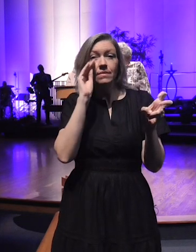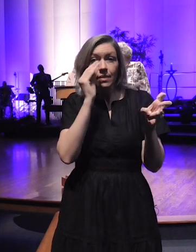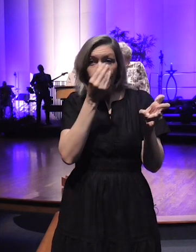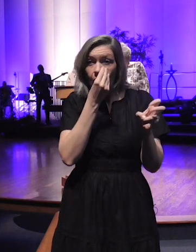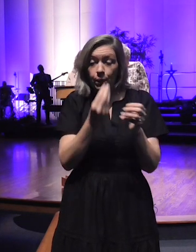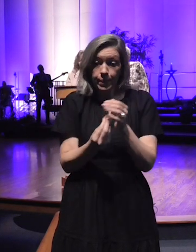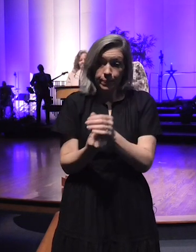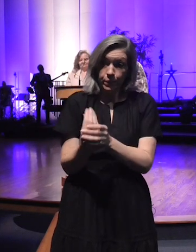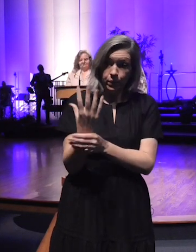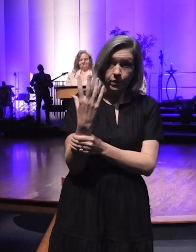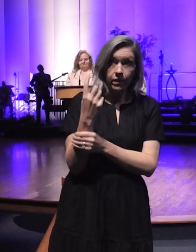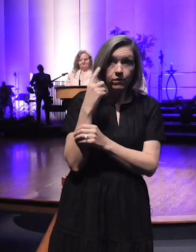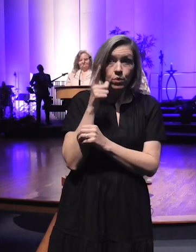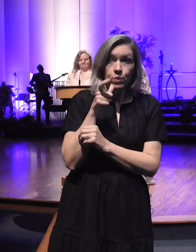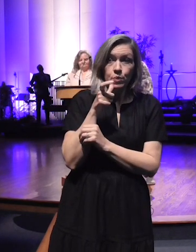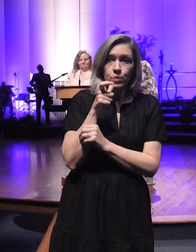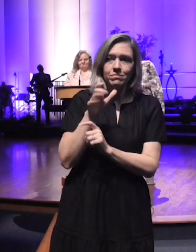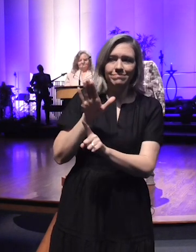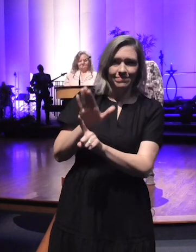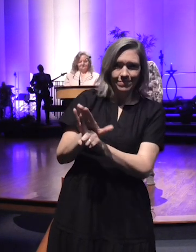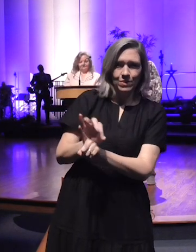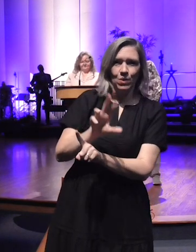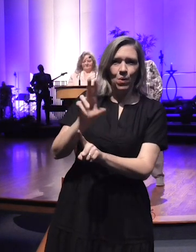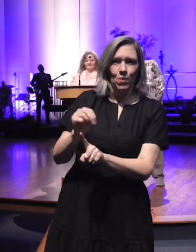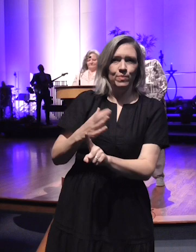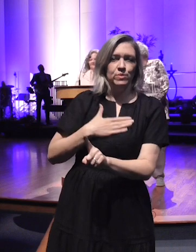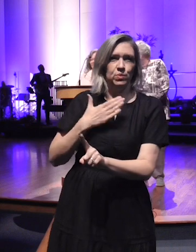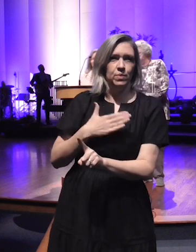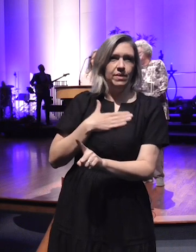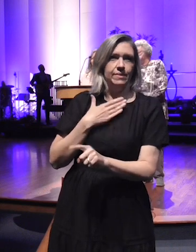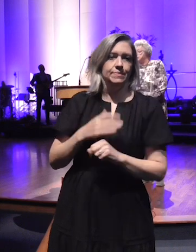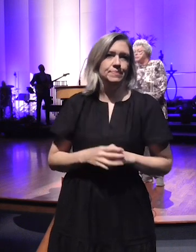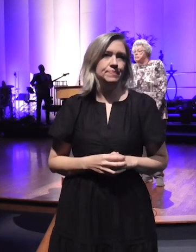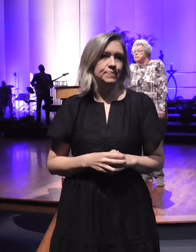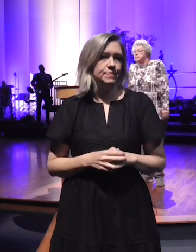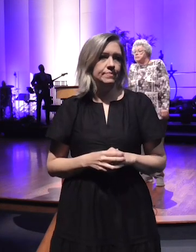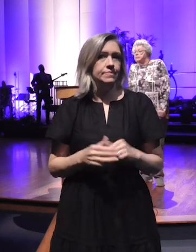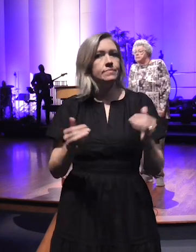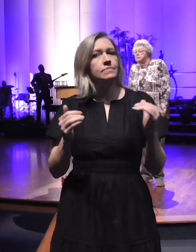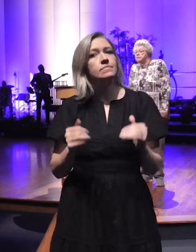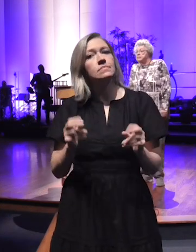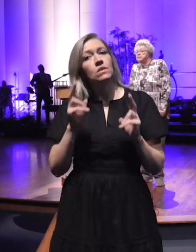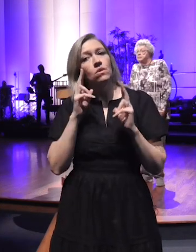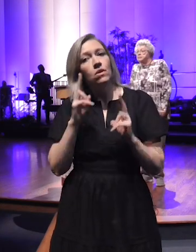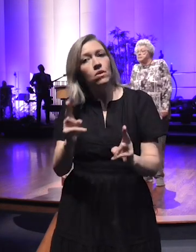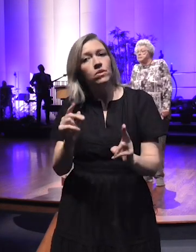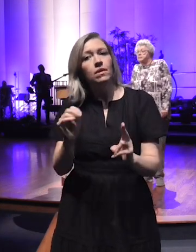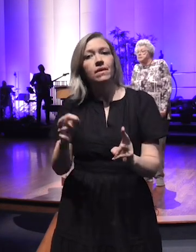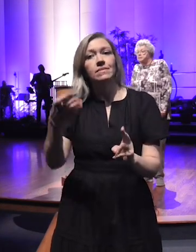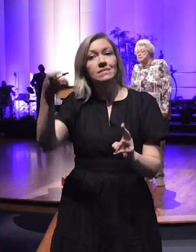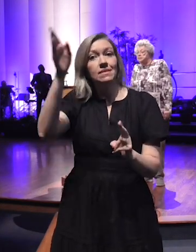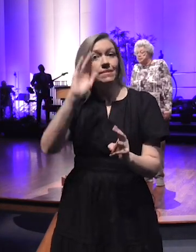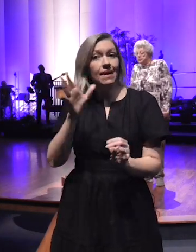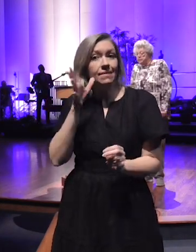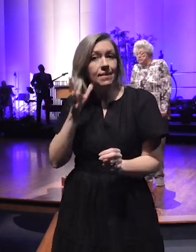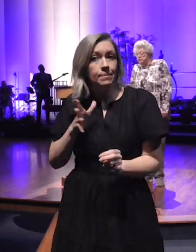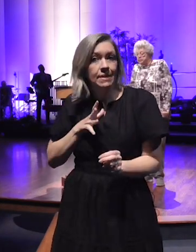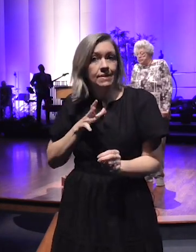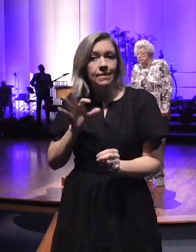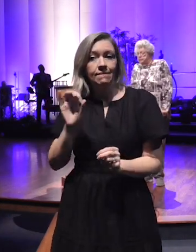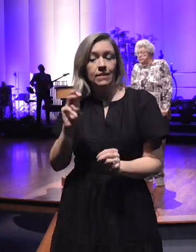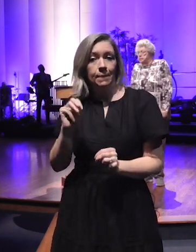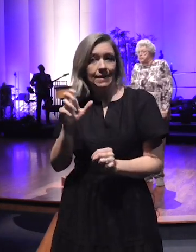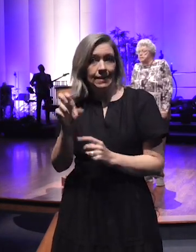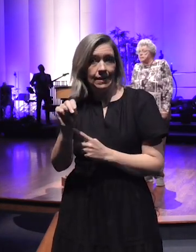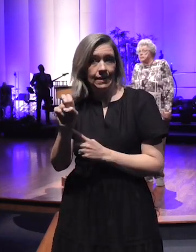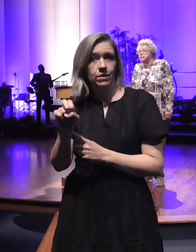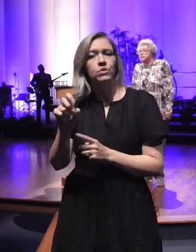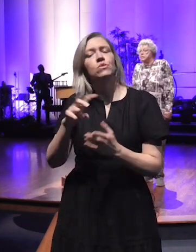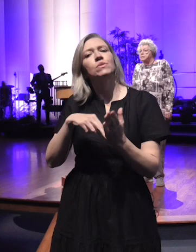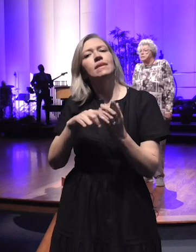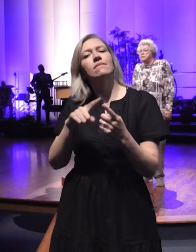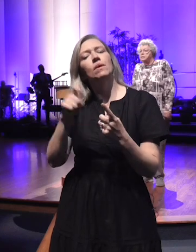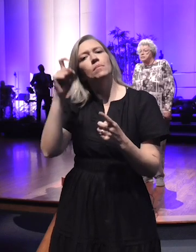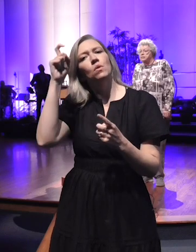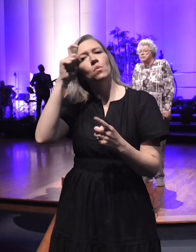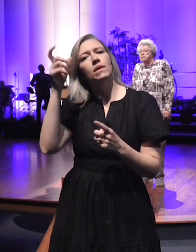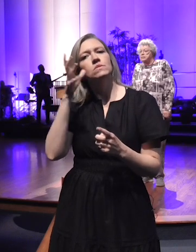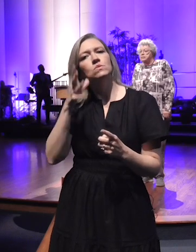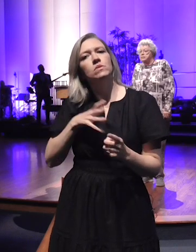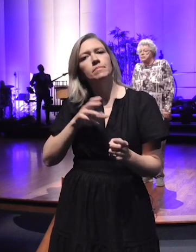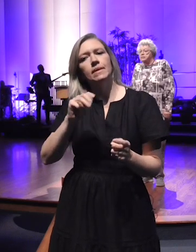su propio gozo en honor al divino femenino una lectura de una mujer sabia mirabi estrella para las mujeres